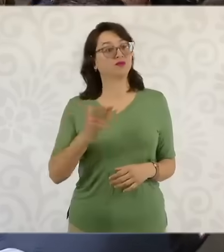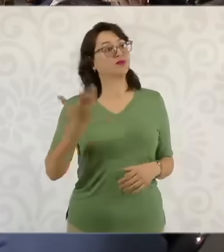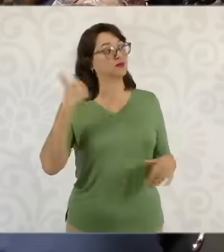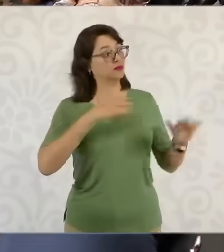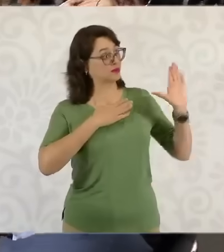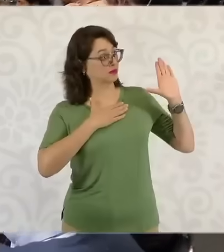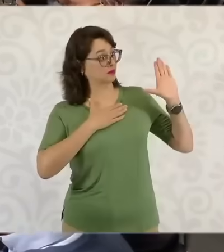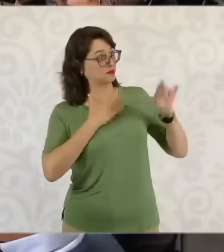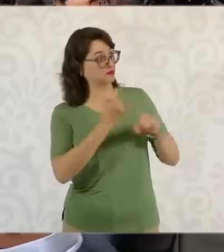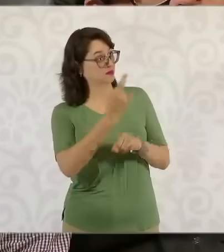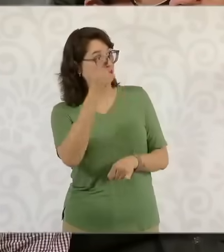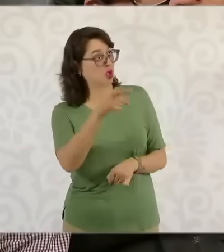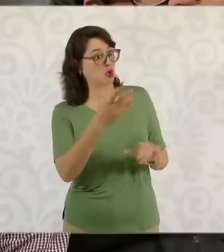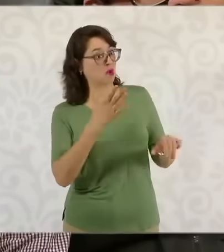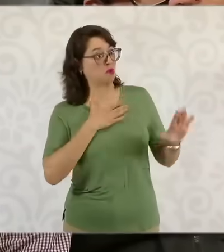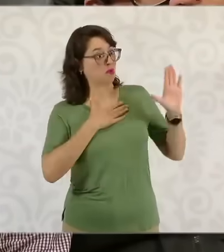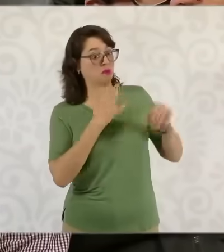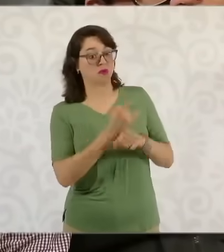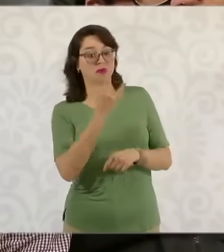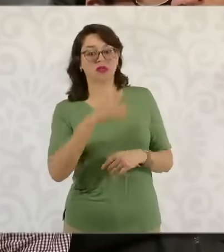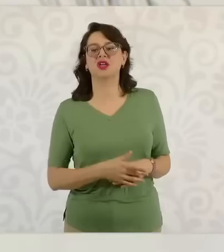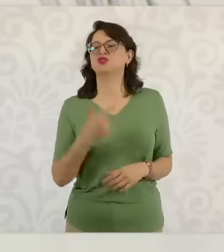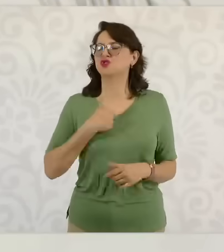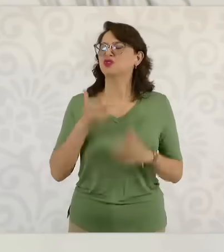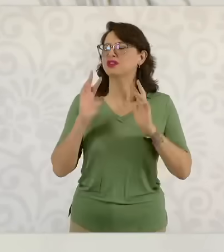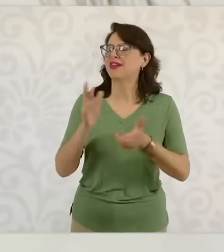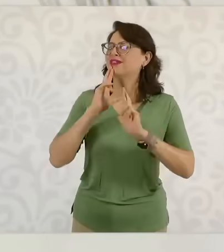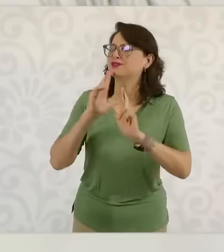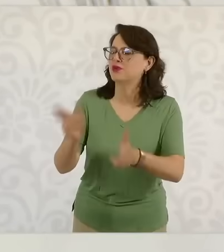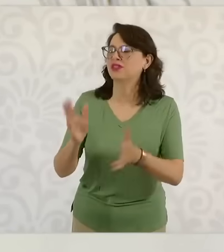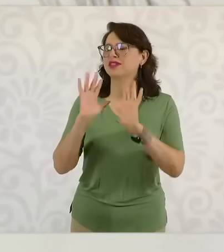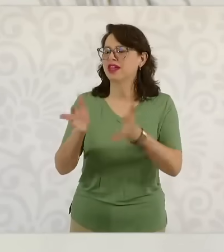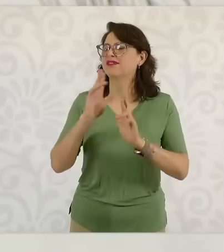vana presidenta o usted sabía que Bueno ya lo contesté que no se podría cumplir sí lo contesté